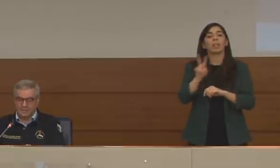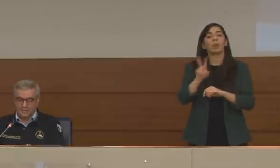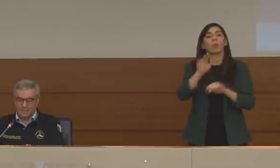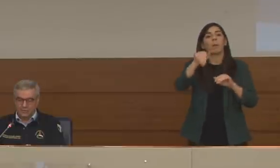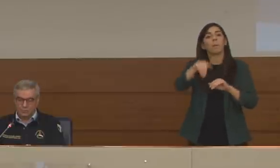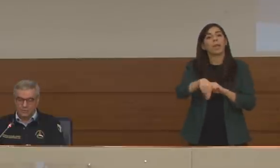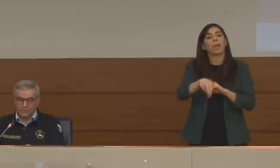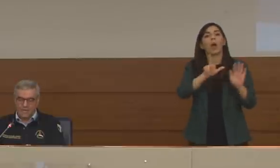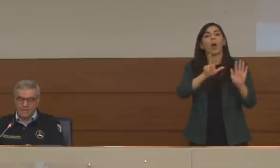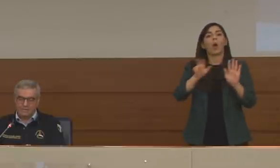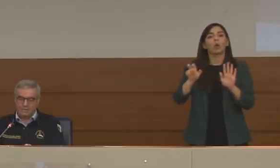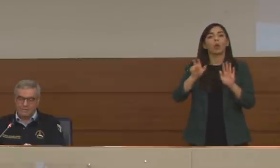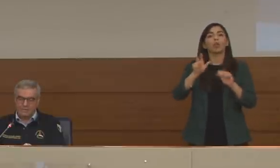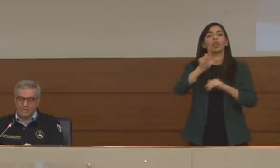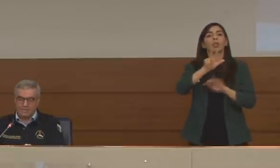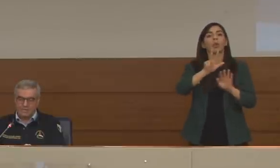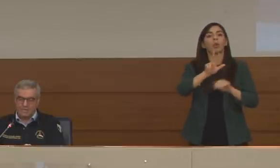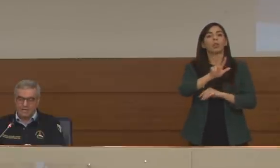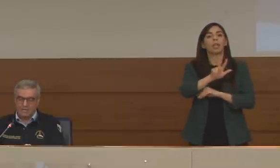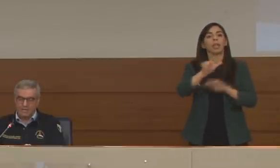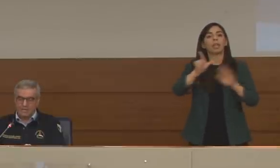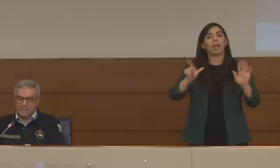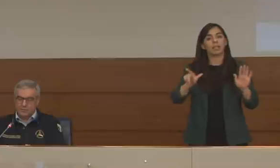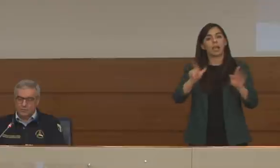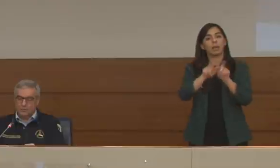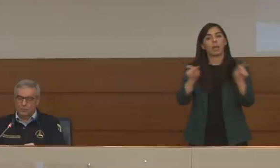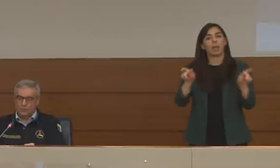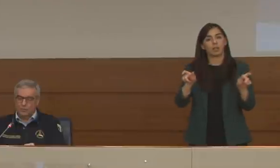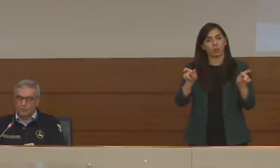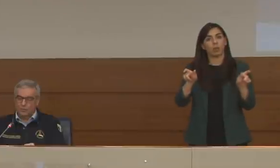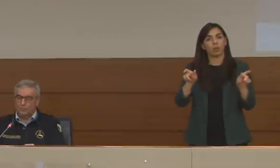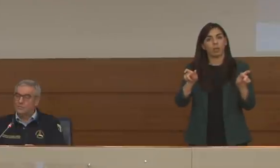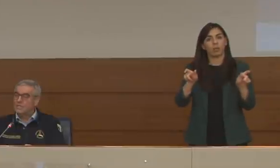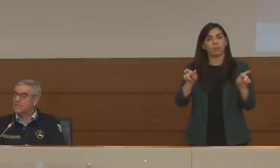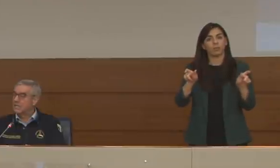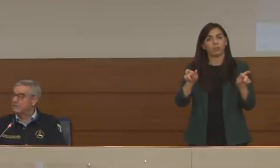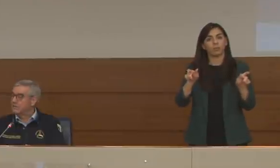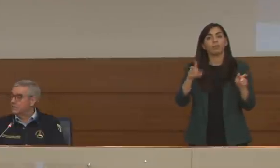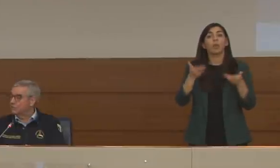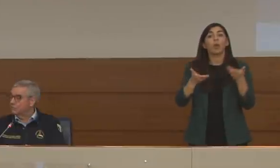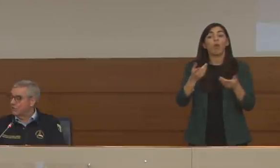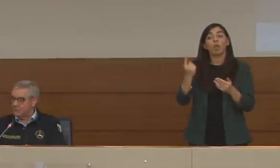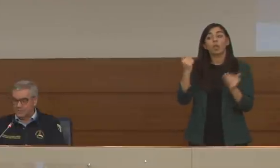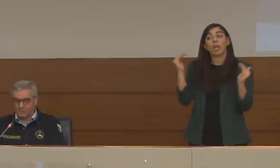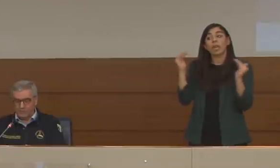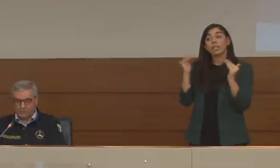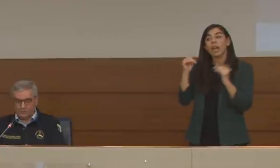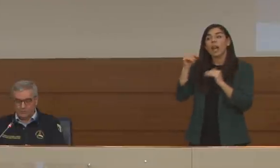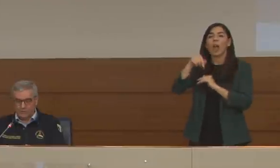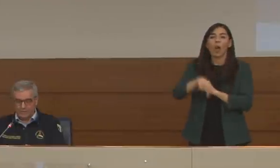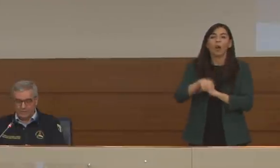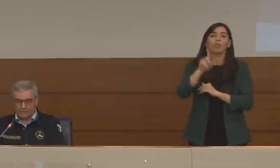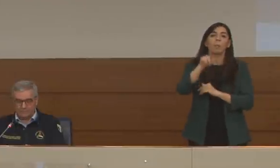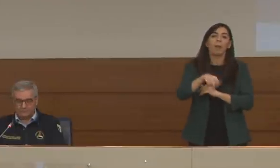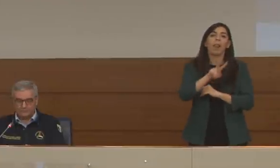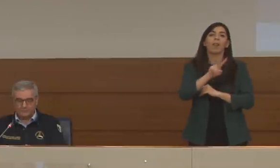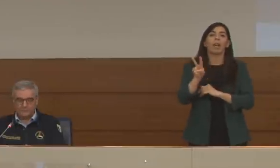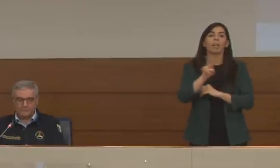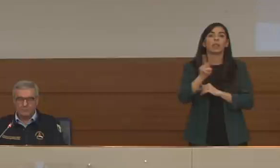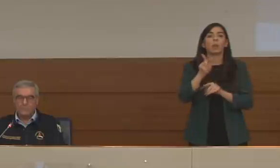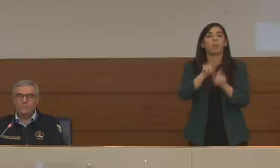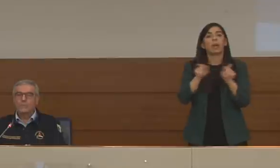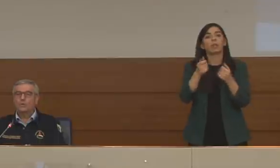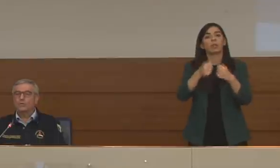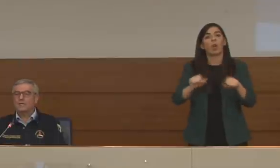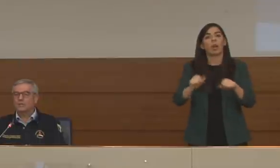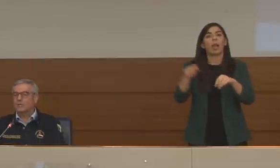rispetto a ieri sera sono 1.022 le persone che sono guarite.